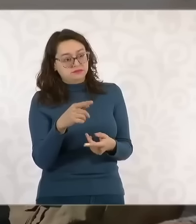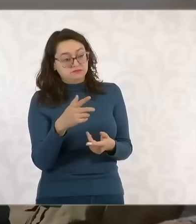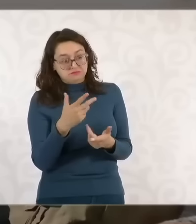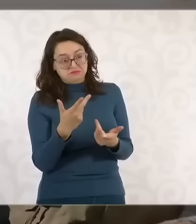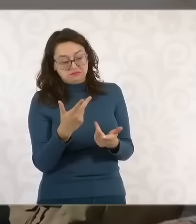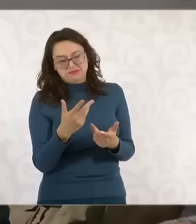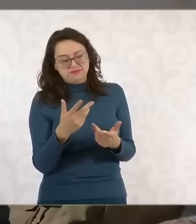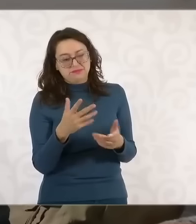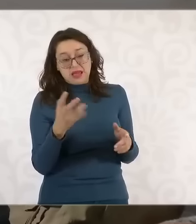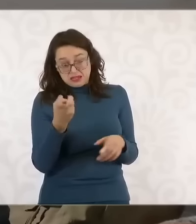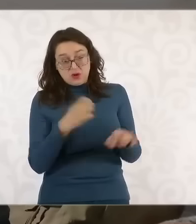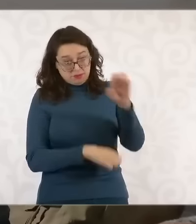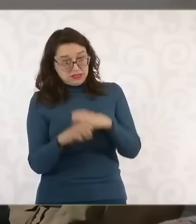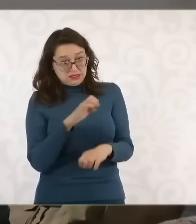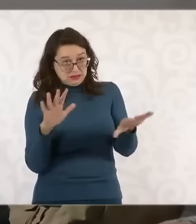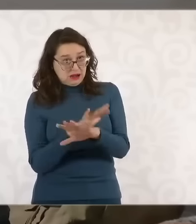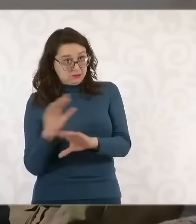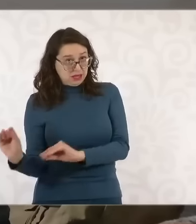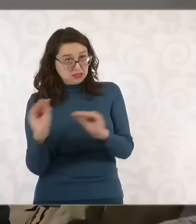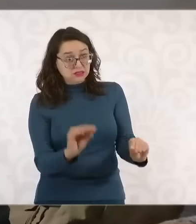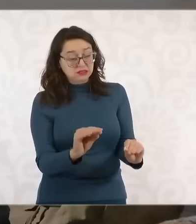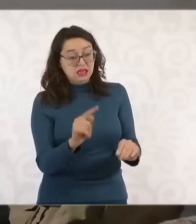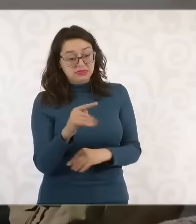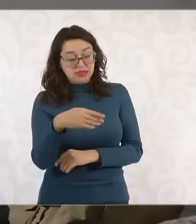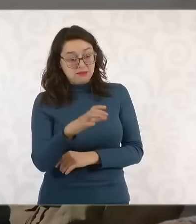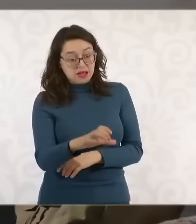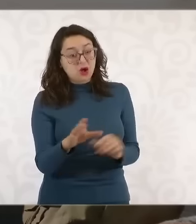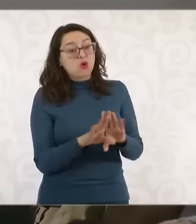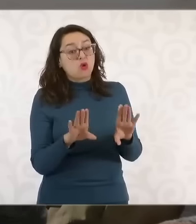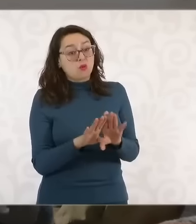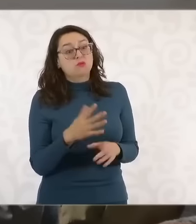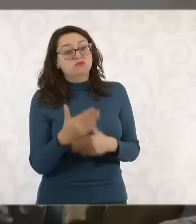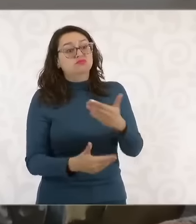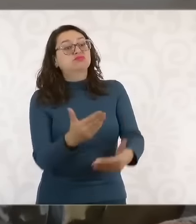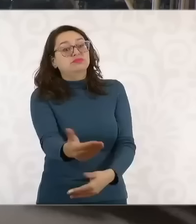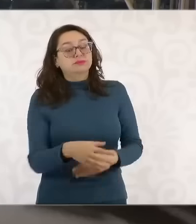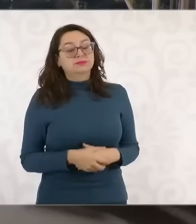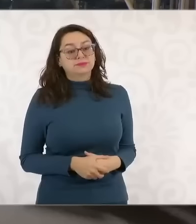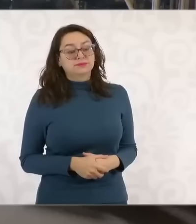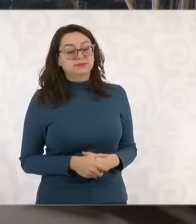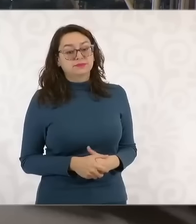esta este tema, o sea, de que se pasen al Temec? ¿Cómo está viendo ese panorama? Sí, claro que sí.